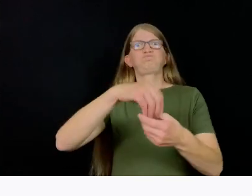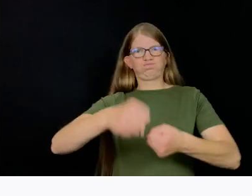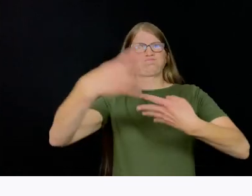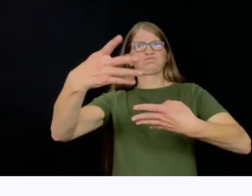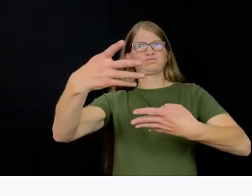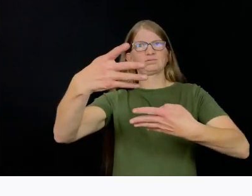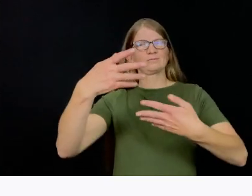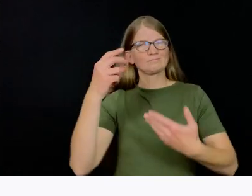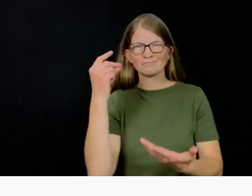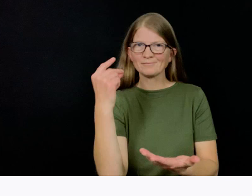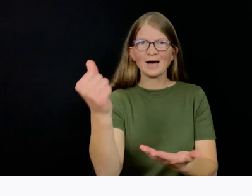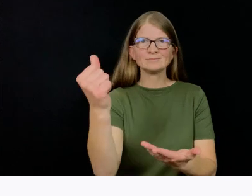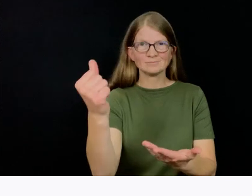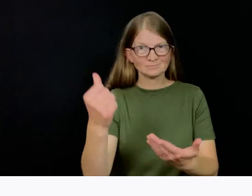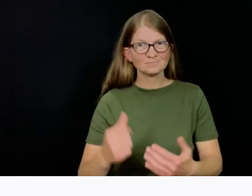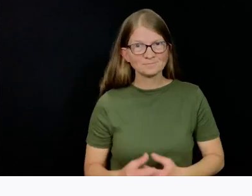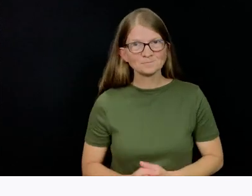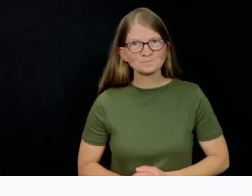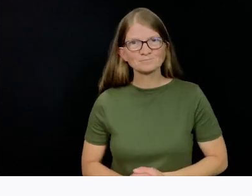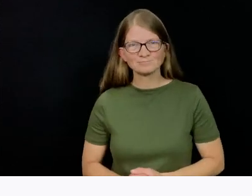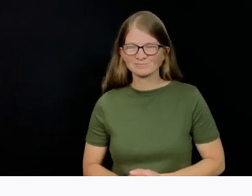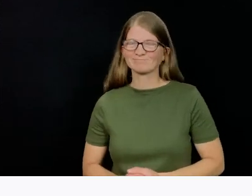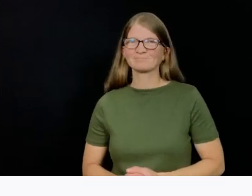فإن لديكم كل هذه المعلومات في متناول أيديكم